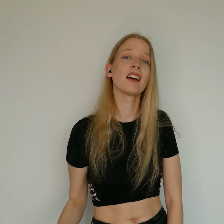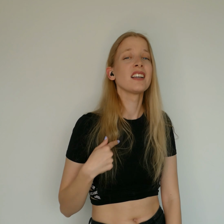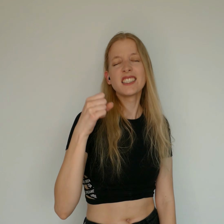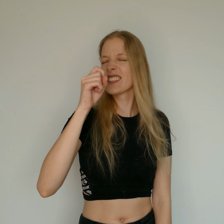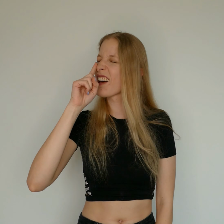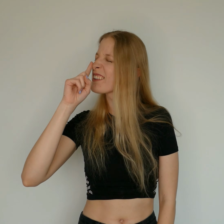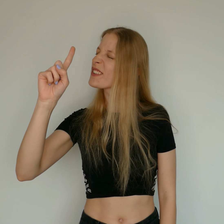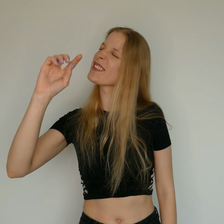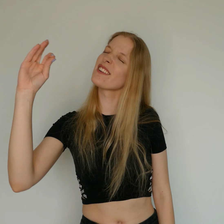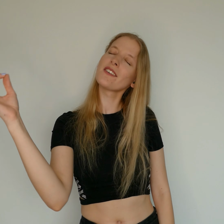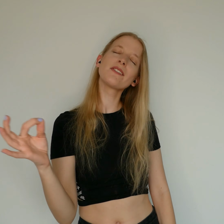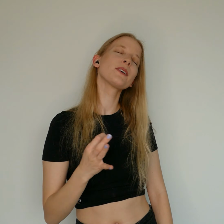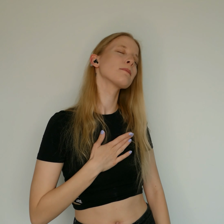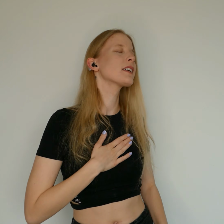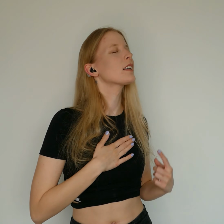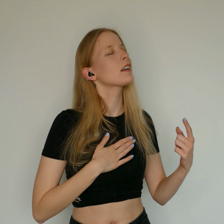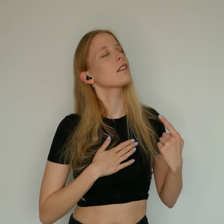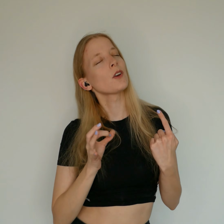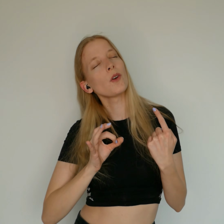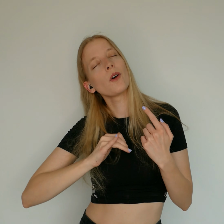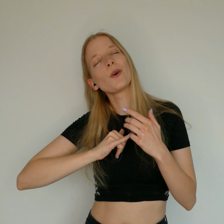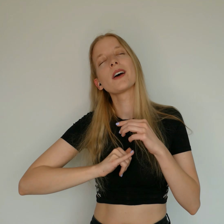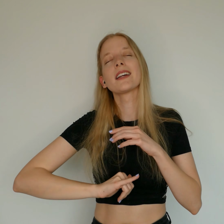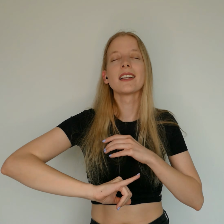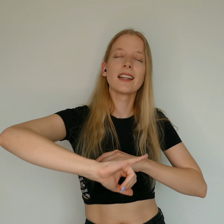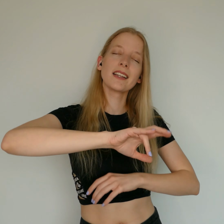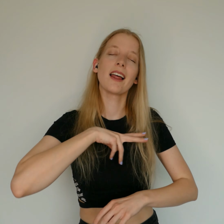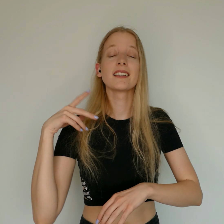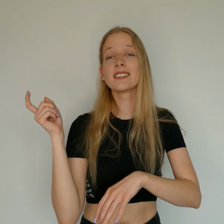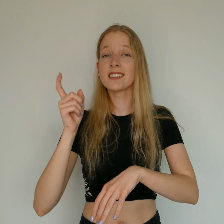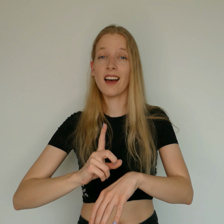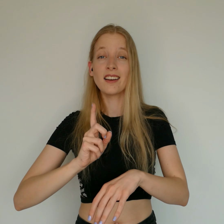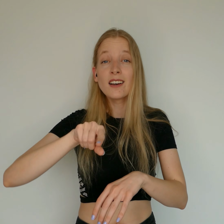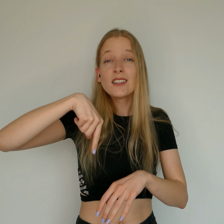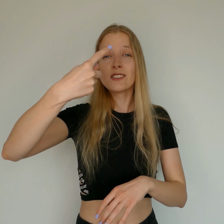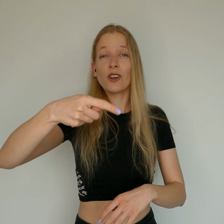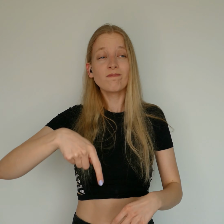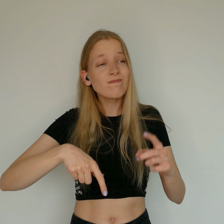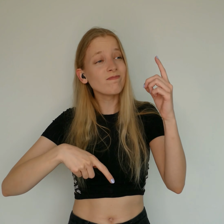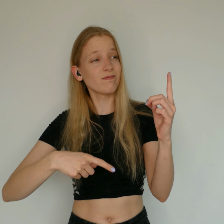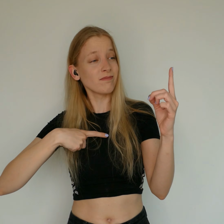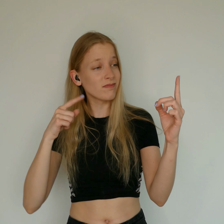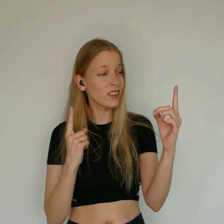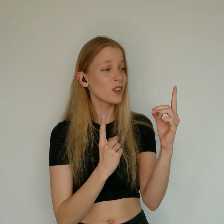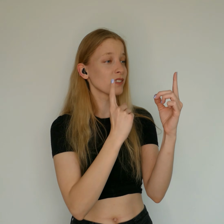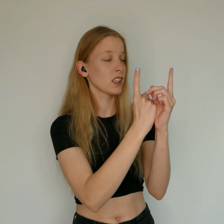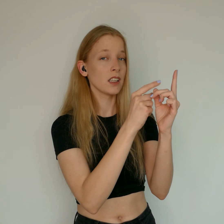Ich sang nur noch für mich, für ne unendlich lange Zeit Und dann traf ich auf sie